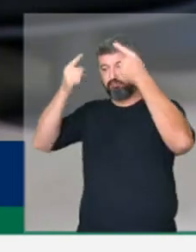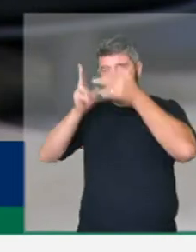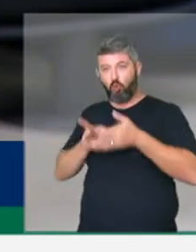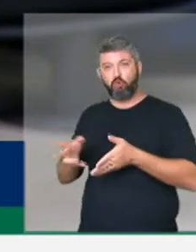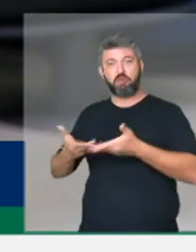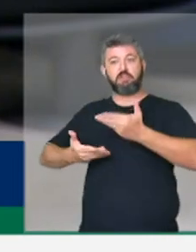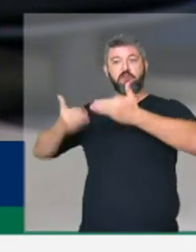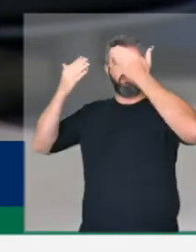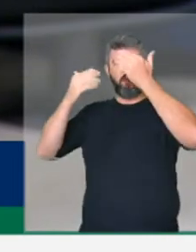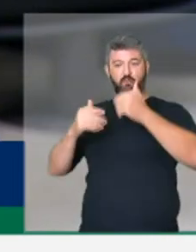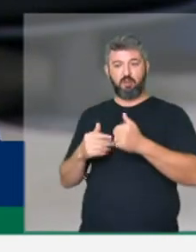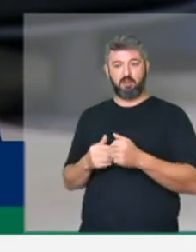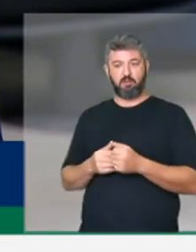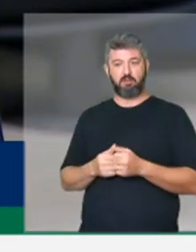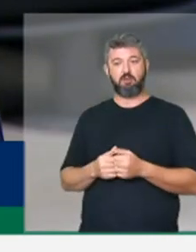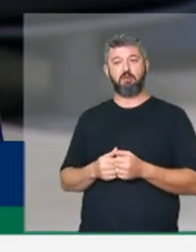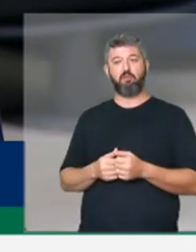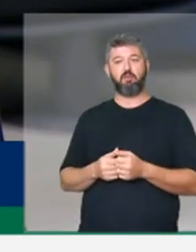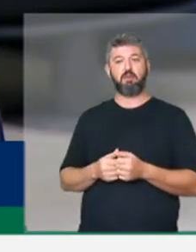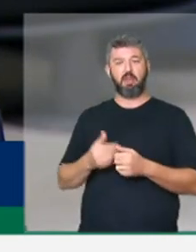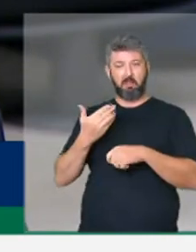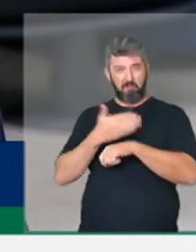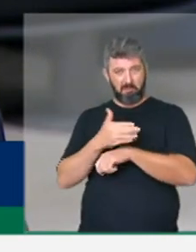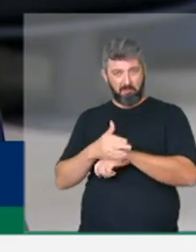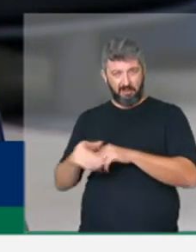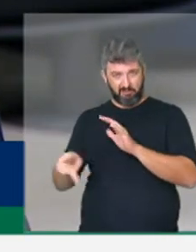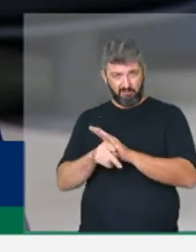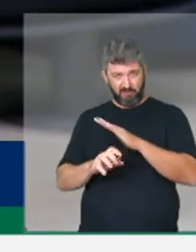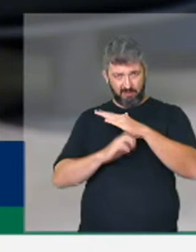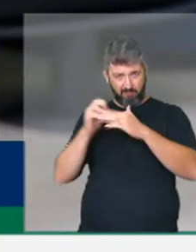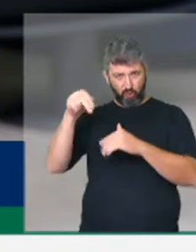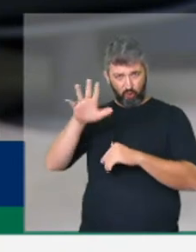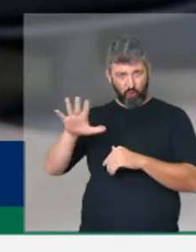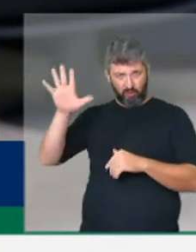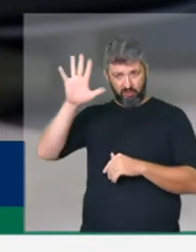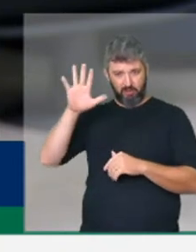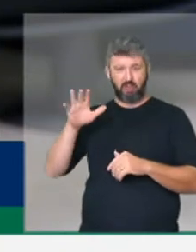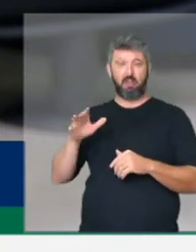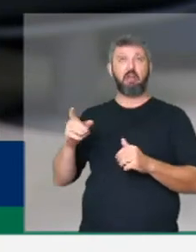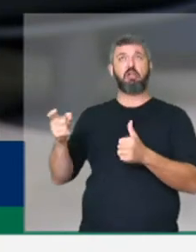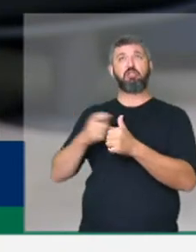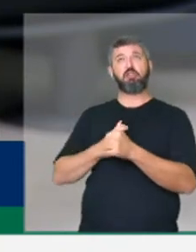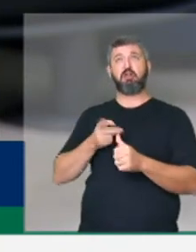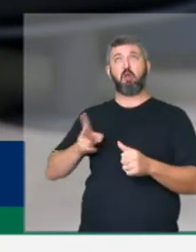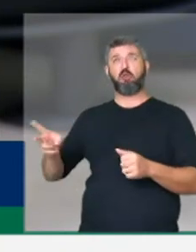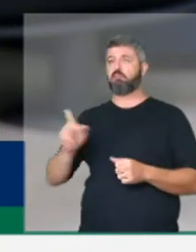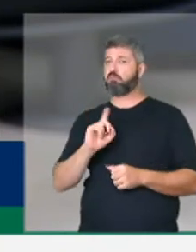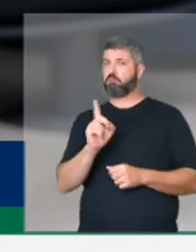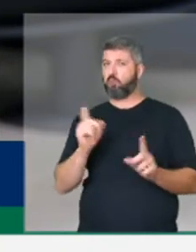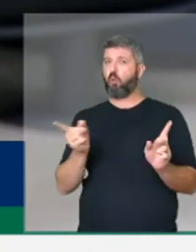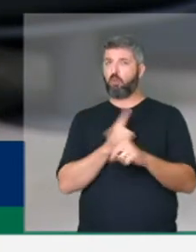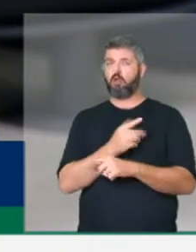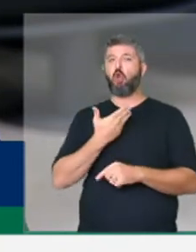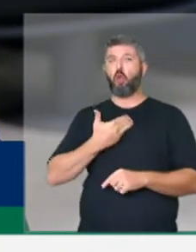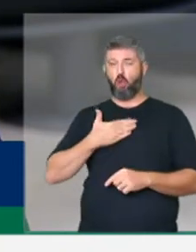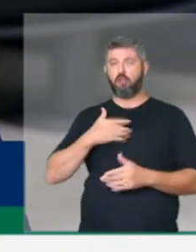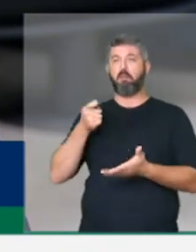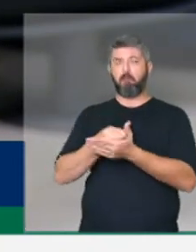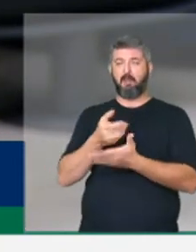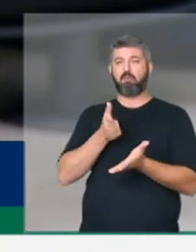ECONÔMICO-FINANCEIRAS PRECISAM TAMBÉM FAVORECER PRA DIMINUIR AS DESIGUALDADES REGIONAIS QUE HÁ NO NORTE E NORDESTE DO BRASIL. -- [PRESIDENTE]: